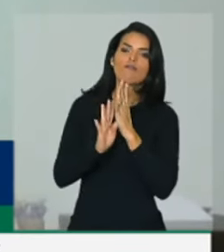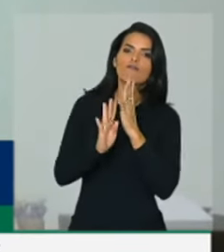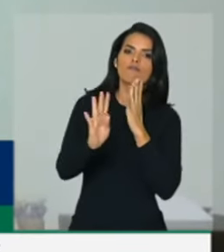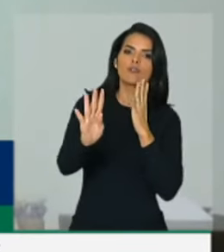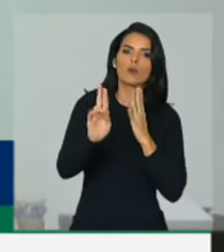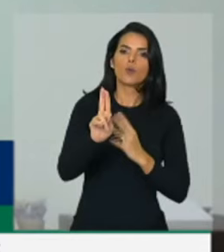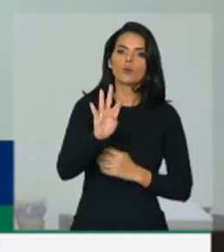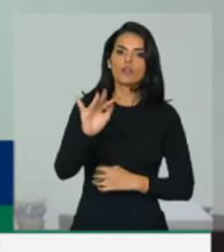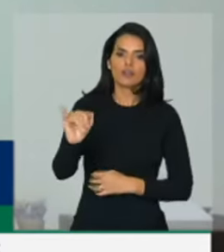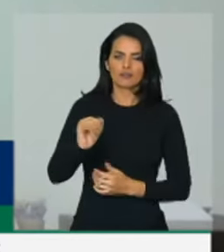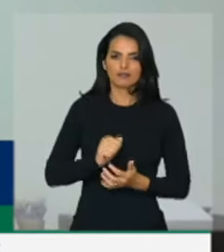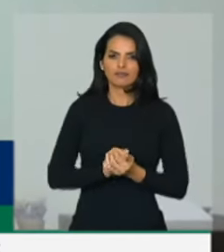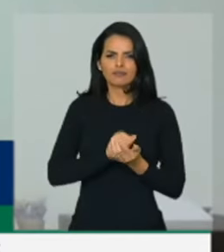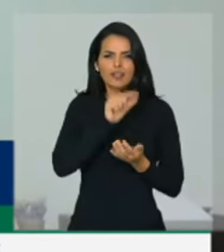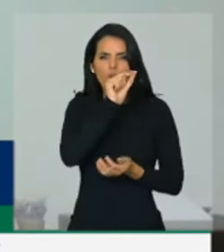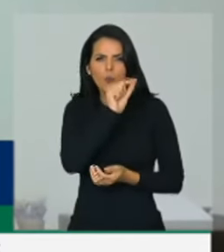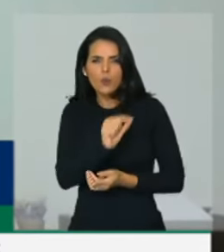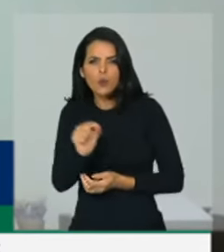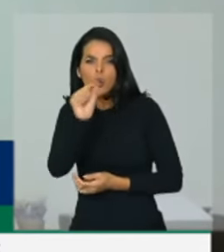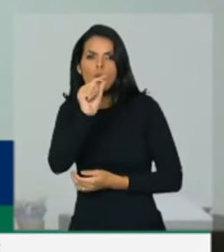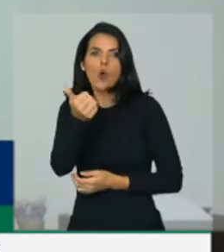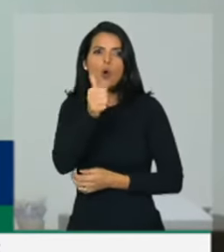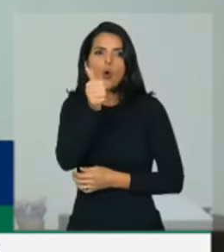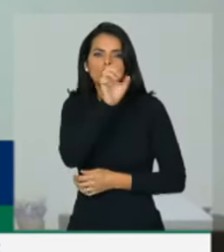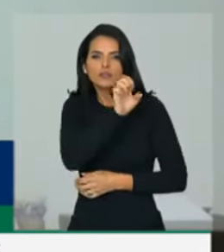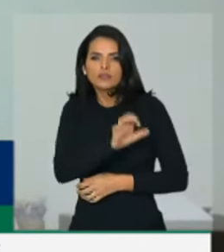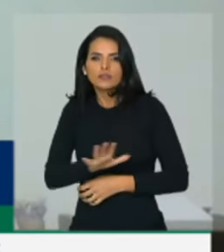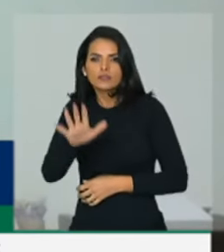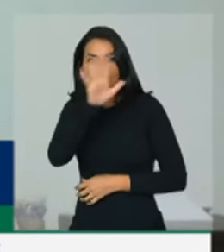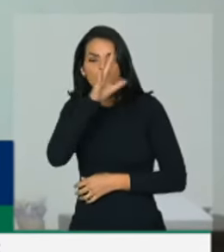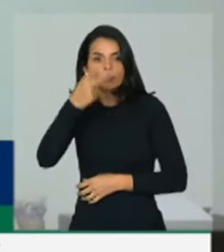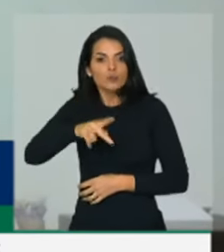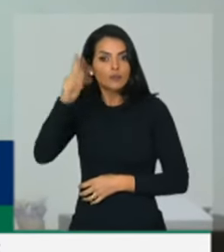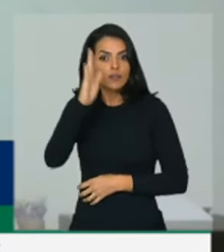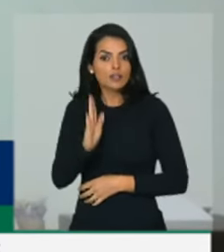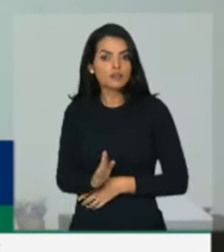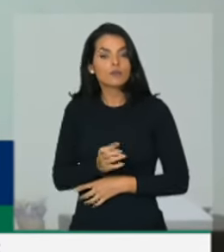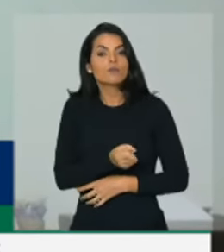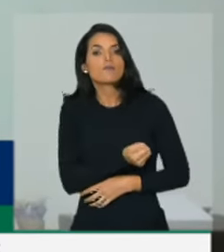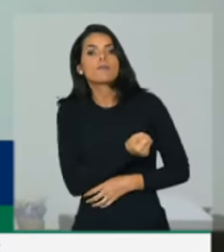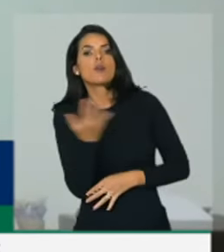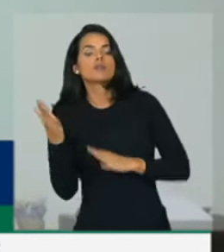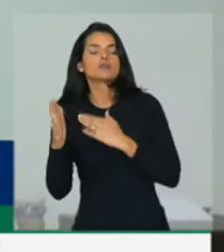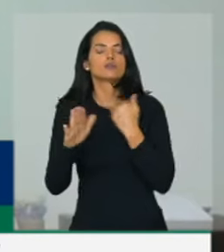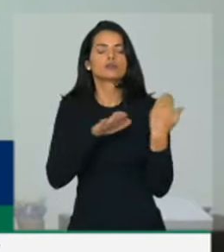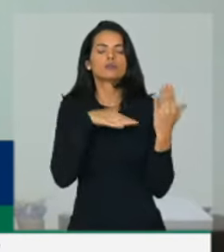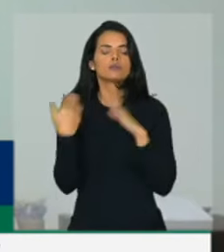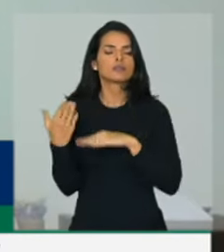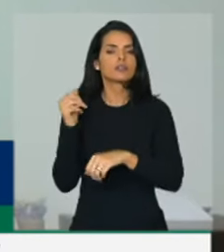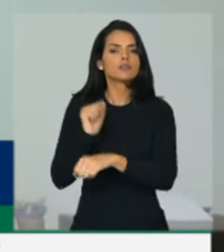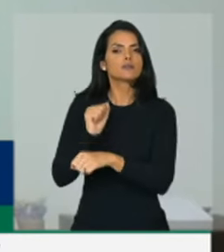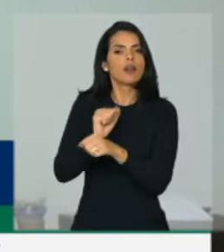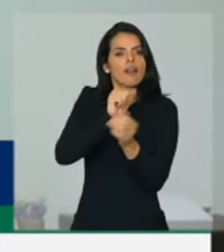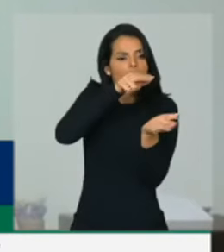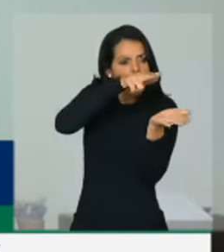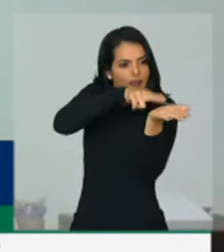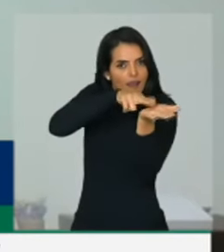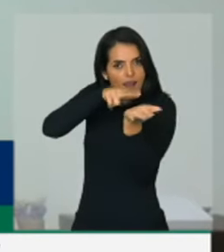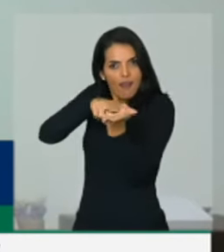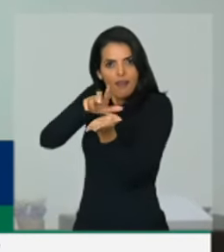HOJE SÃO DEZENAS DE MORTES DE PACIENTES AGUARDANDO LEITOS PARA INTERNAÇÃO. EU SEI QUE EXISTE UMA DISCUSSÃO DO PROJETO SOBRE OS VALORES QUE SERÃO PAGOS PELA UNIÃO